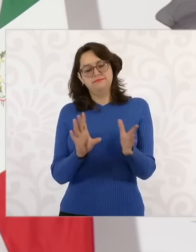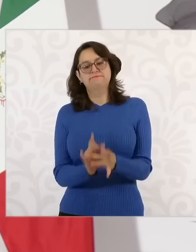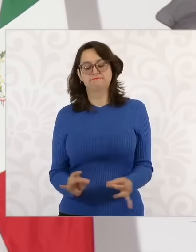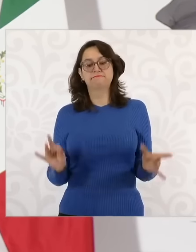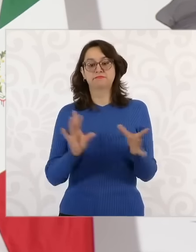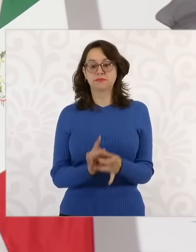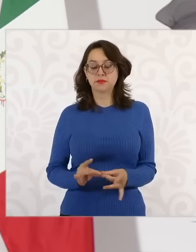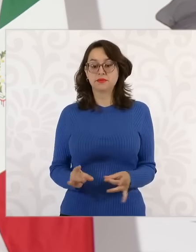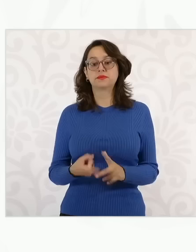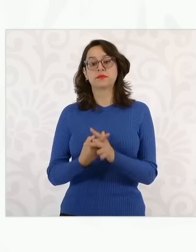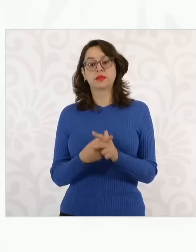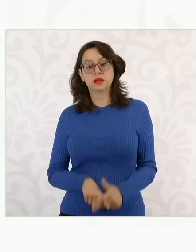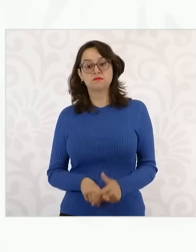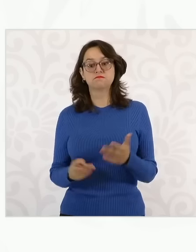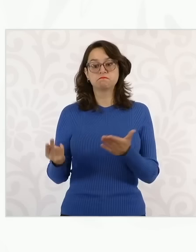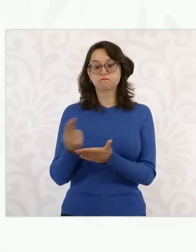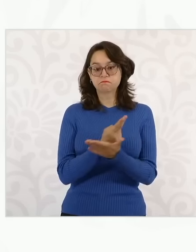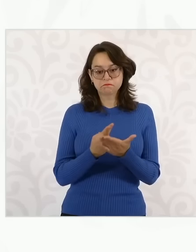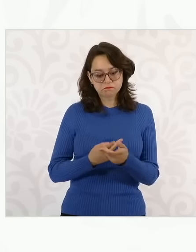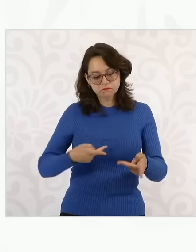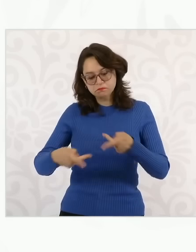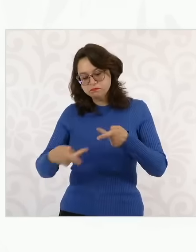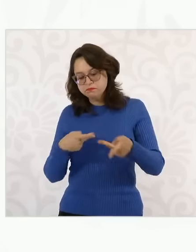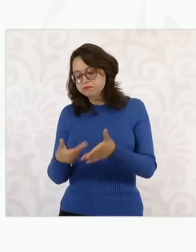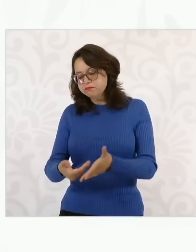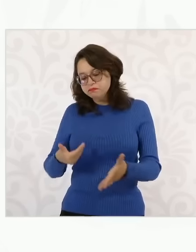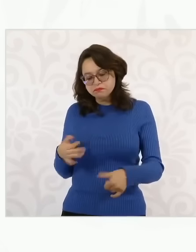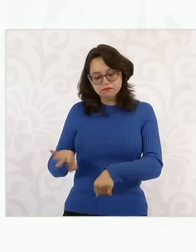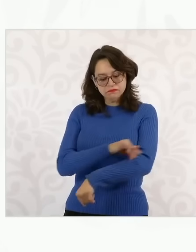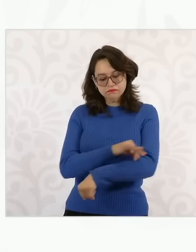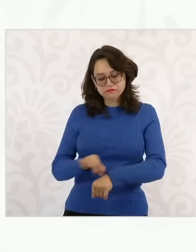la fase inicial de diseño y planificación para establecer los parámetros iniciales de costo,